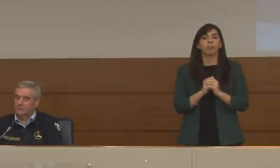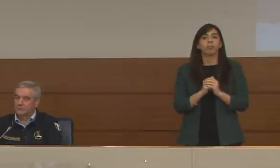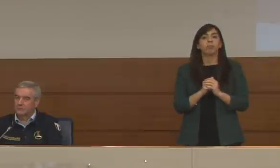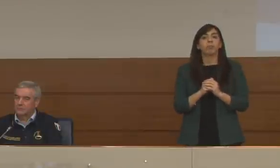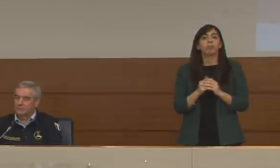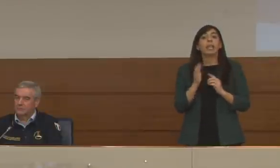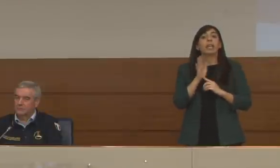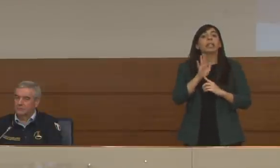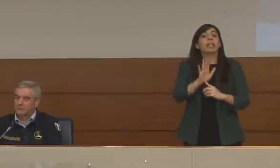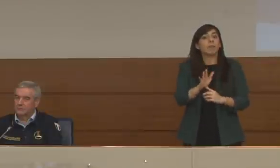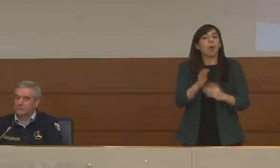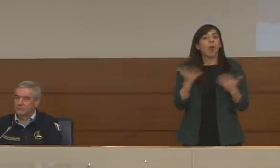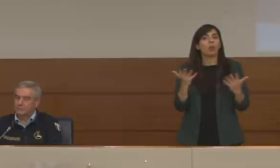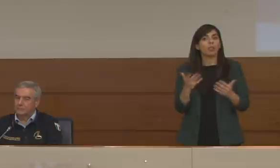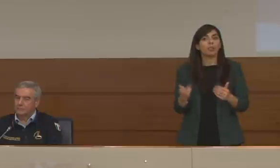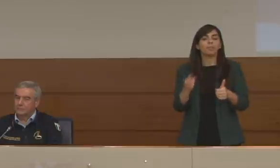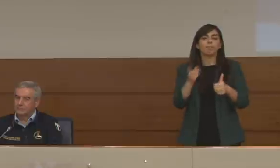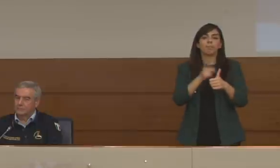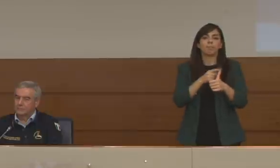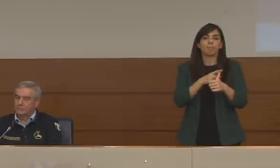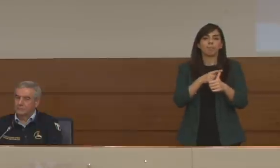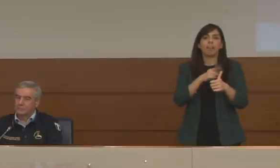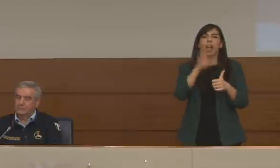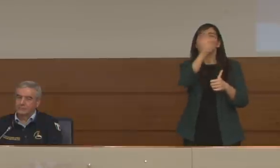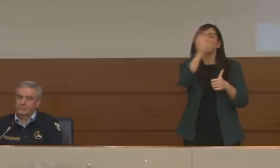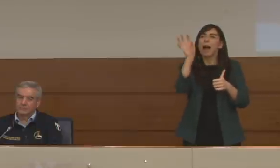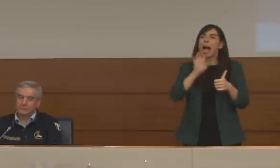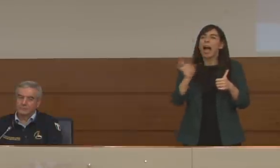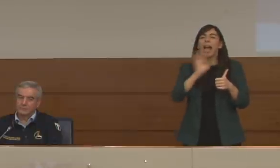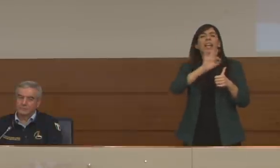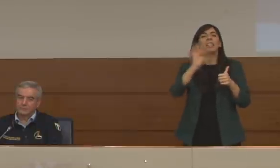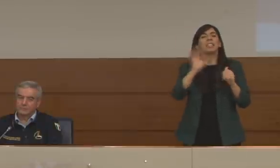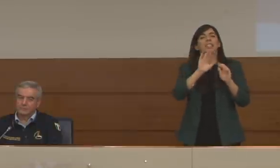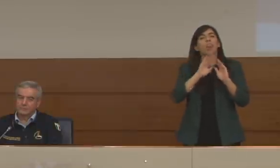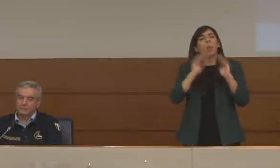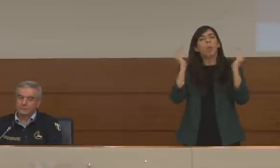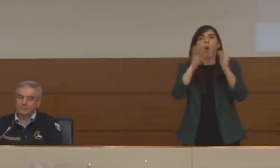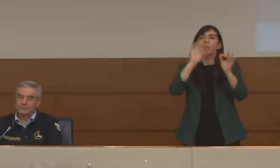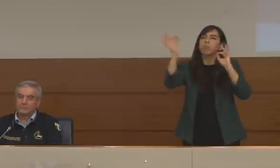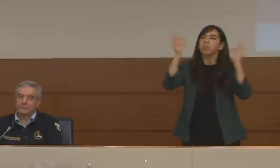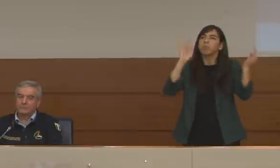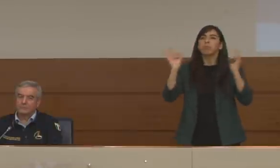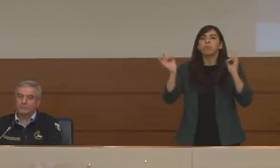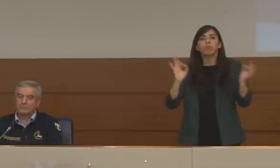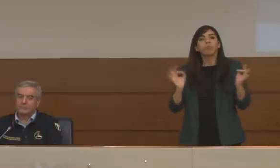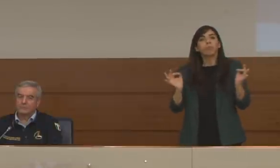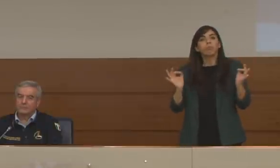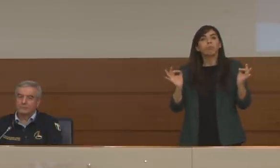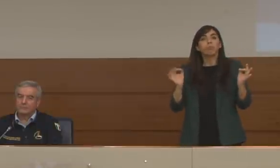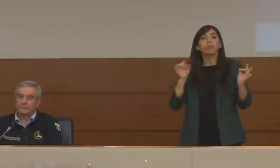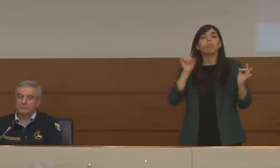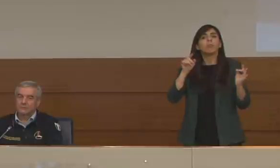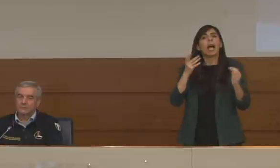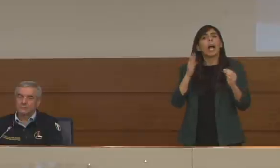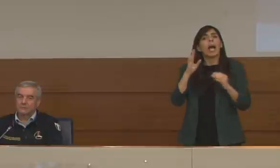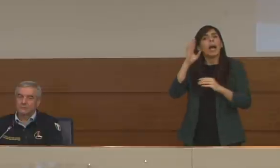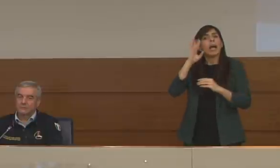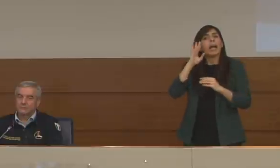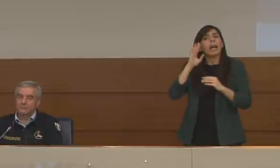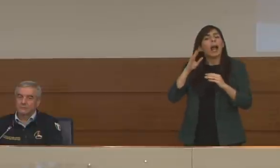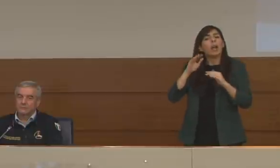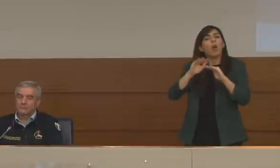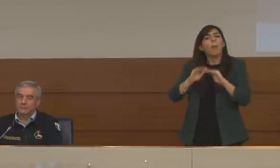paesi e in diverse aree geografiche non c'è una raccomandazione all'utilizzo